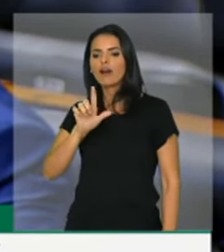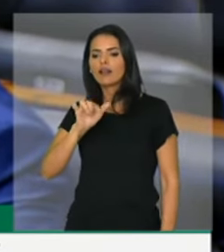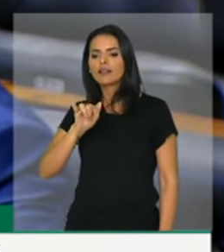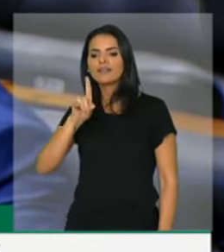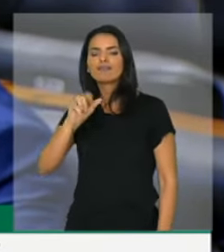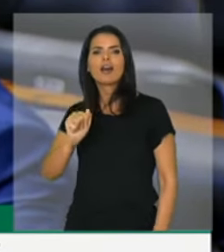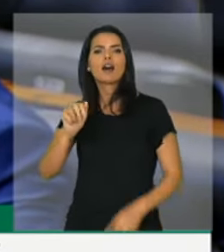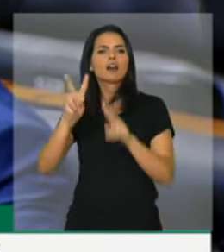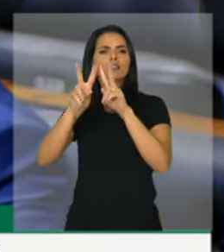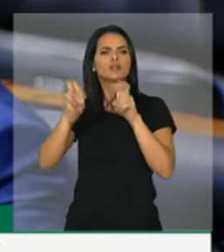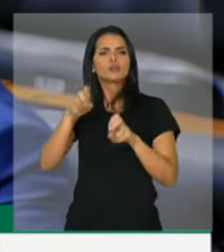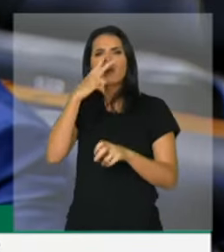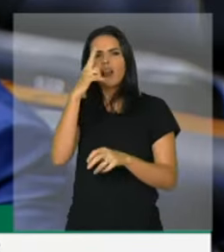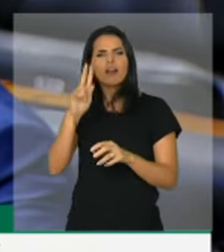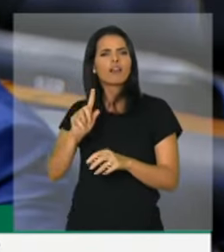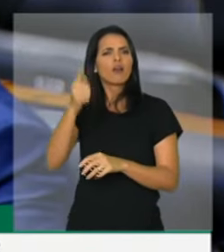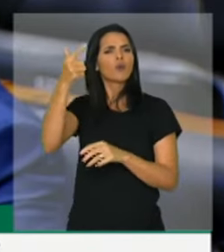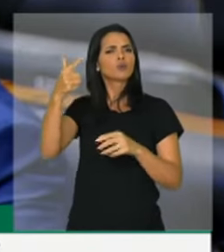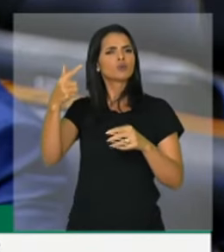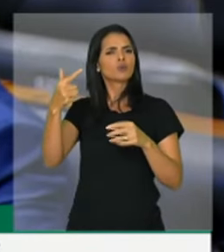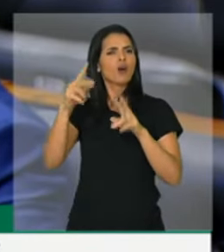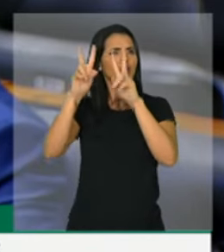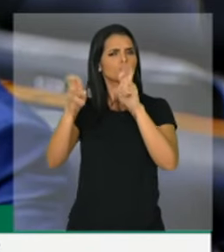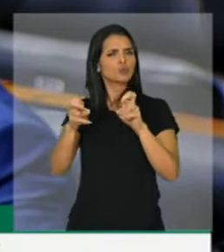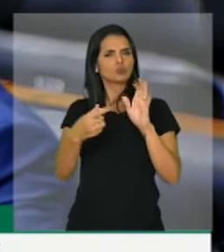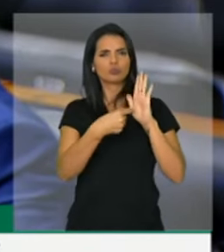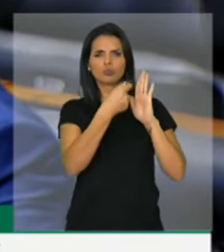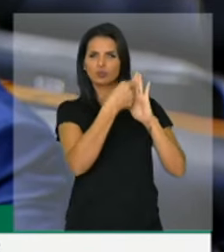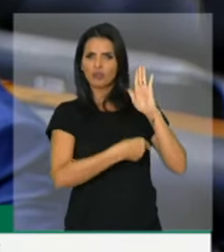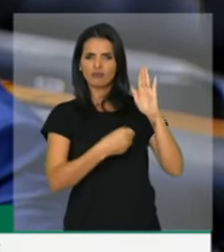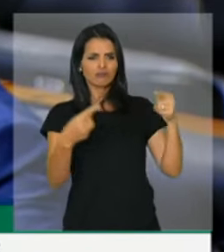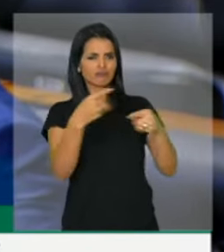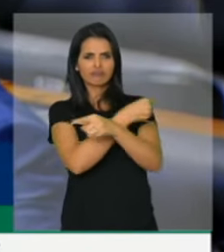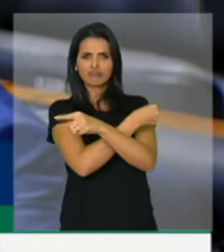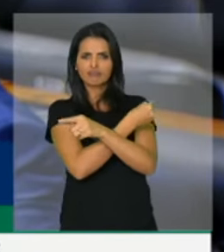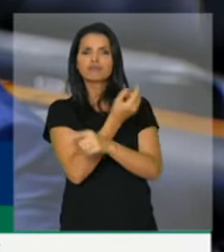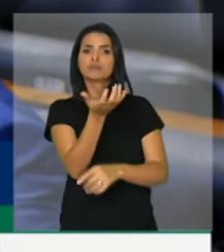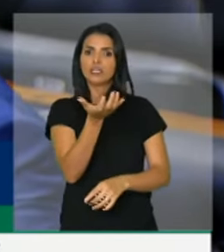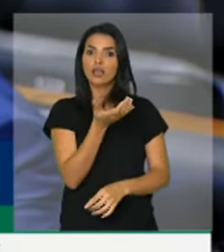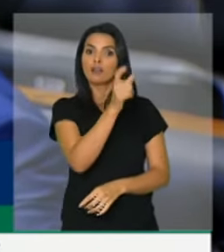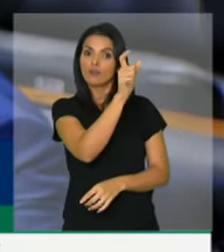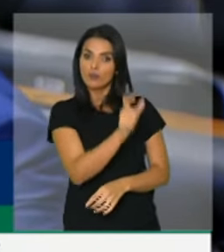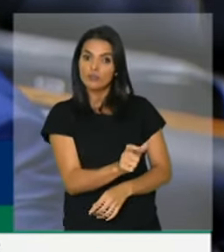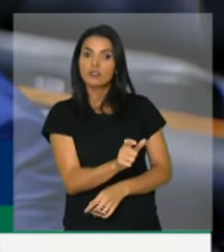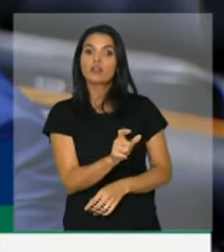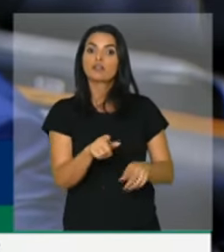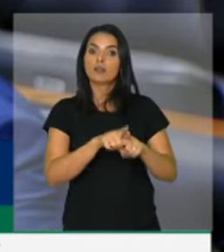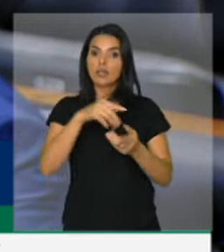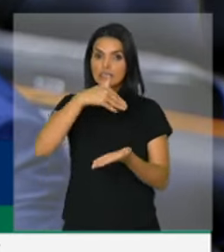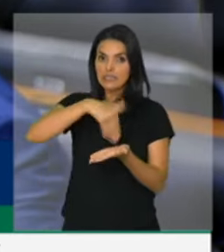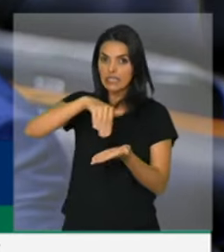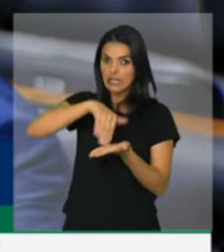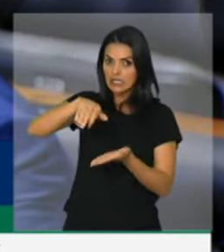GENTE ESTÁ DISCUTINDO, QUE A GENTE GOSTARIA QUE V.EXA. E A SECRETARIA GERAL DA MESA AVALIASSEM A ADMISSIBILIDADE